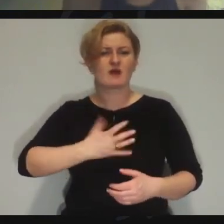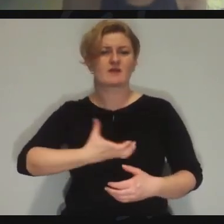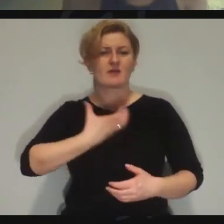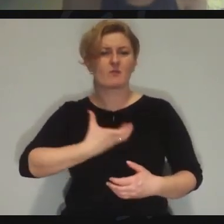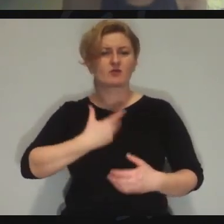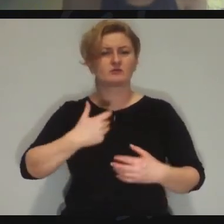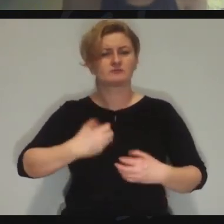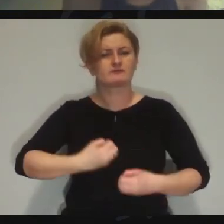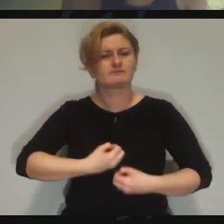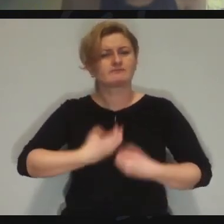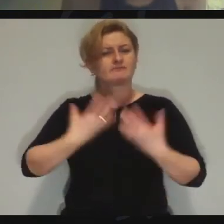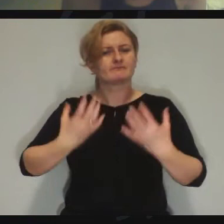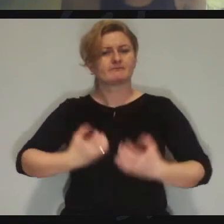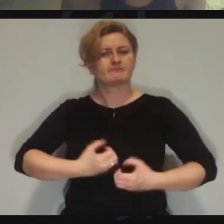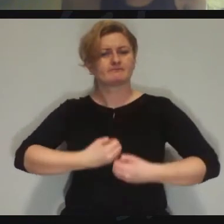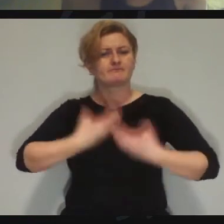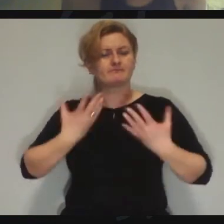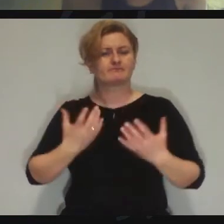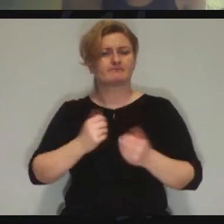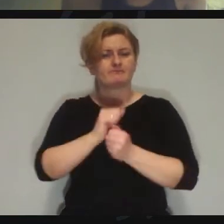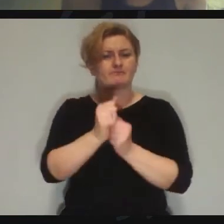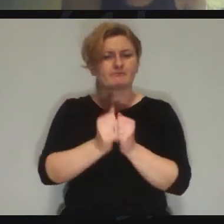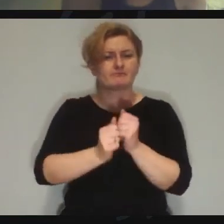Stajemy się równi sobie.